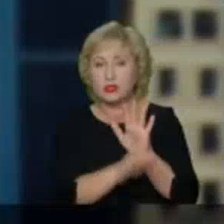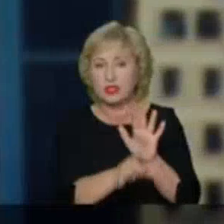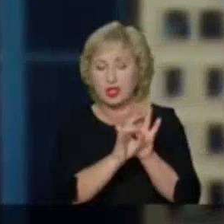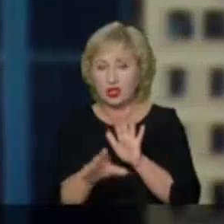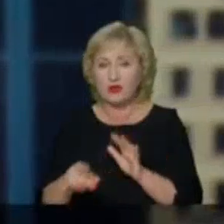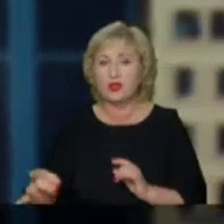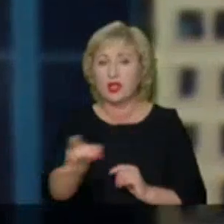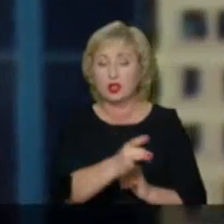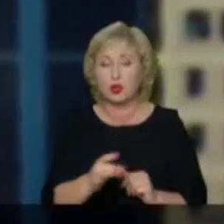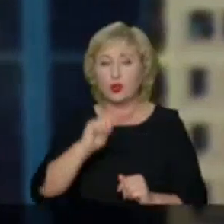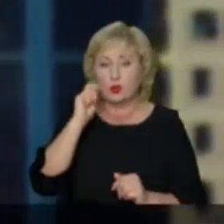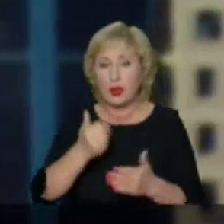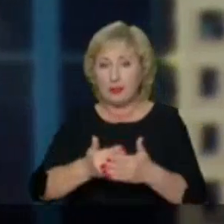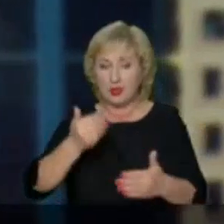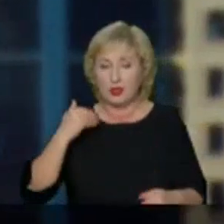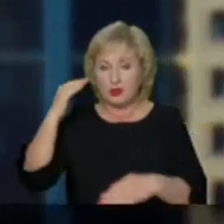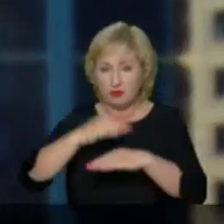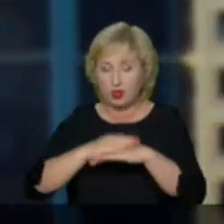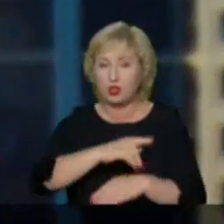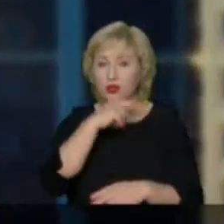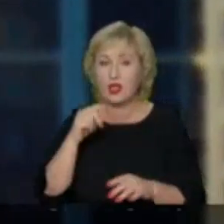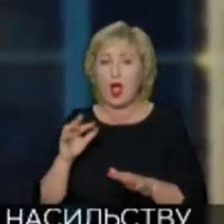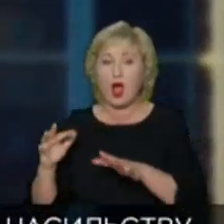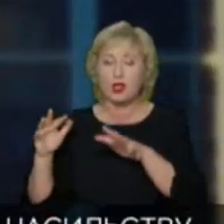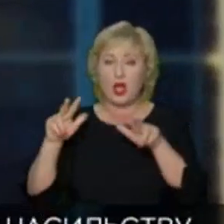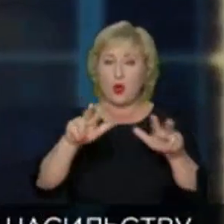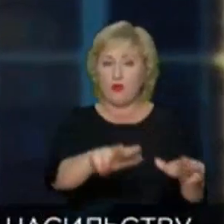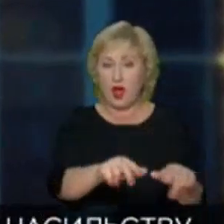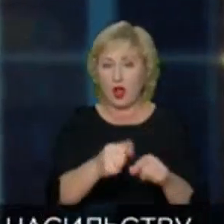тому що напередодні ввечері також росіяни атакували дронами Камікадзе миколаївщину